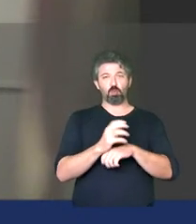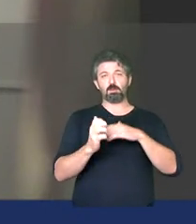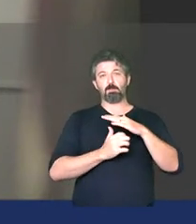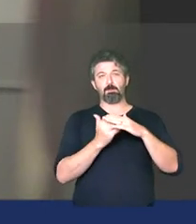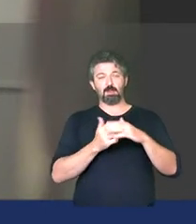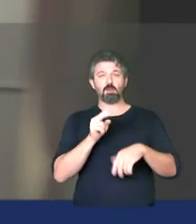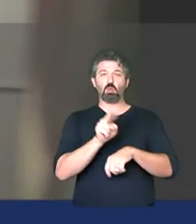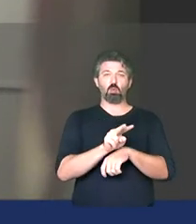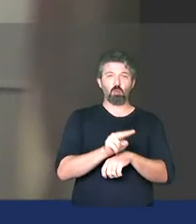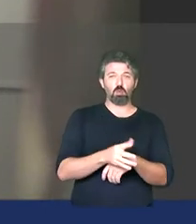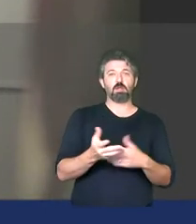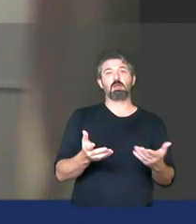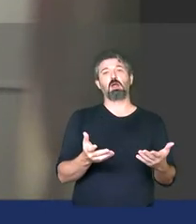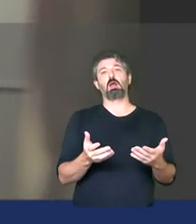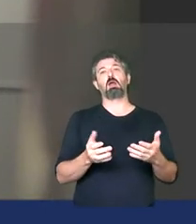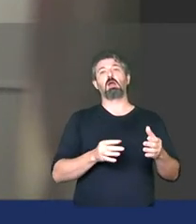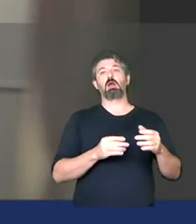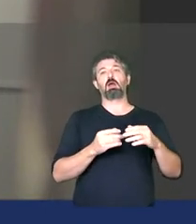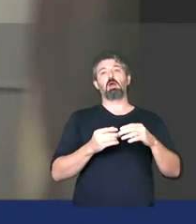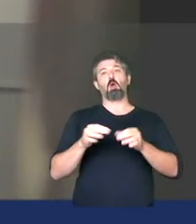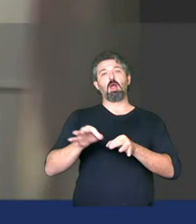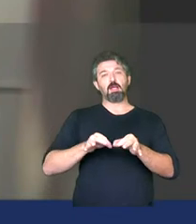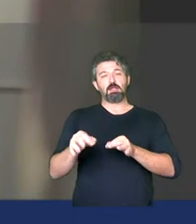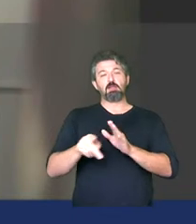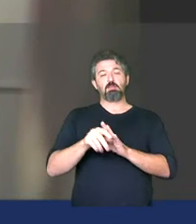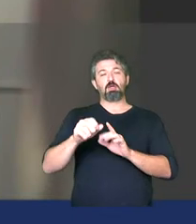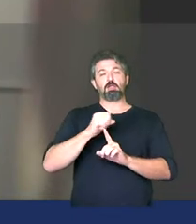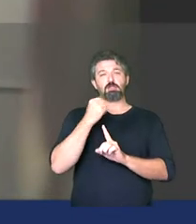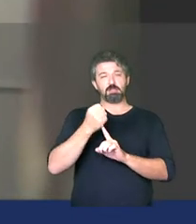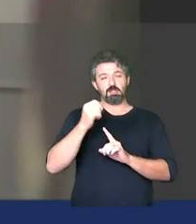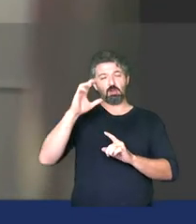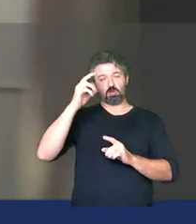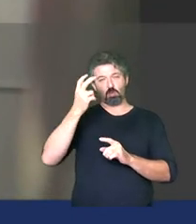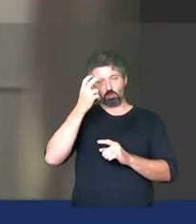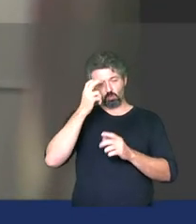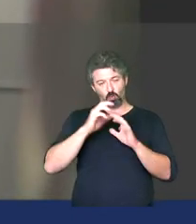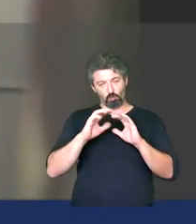PESSOAS, ORGANIZAÇÕES DA SOCIEDADE CIVIL, MICROEMPRESAS CULTURAIS, ORGANIZAÇÕES CULTURAIS, COMUNITÁRIAS,